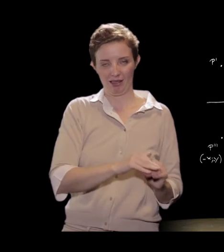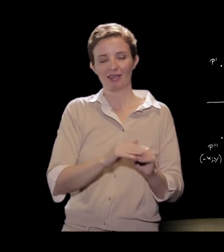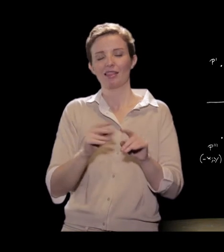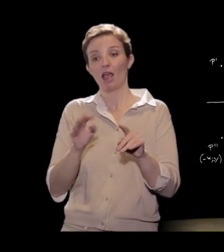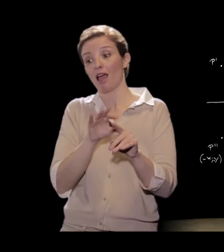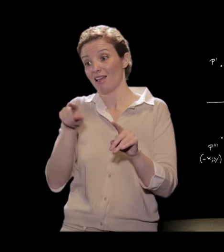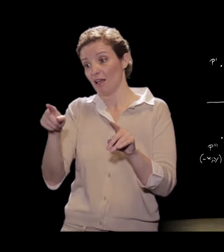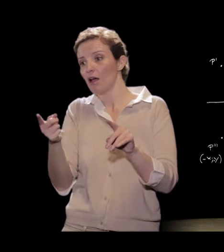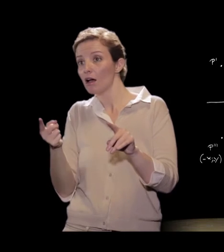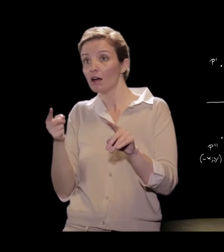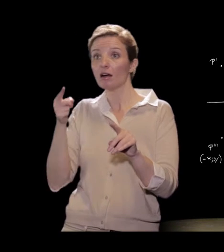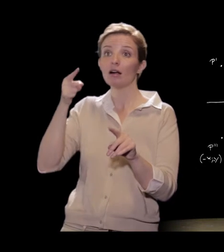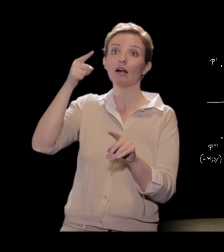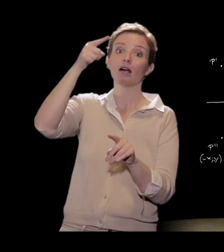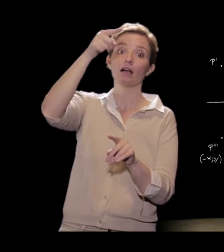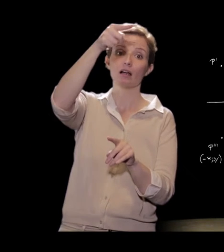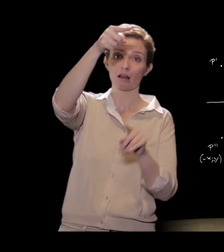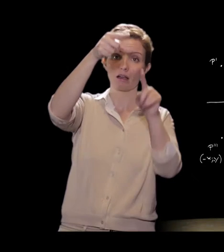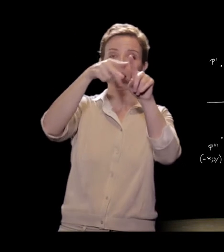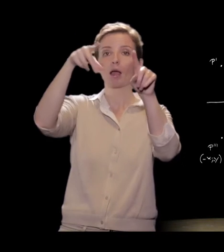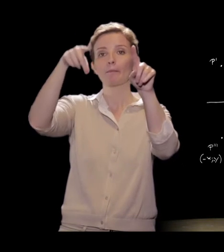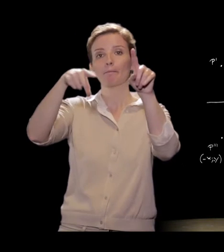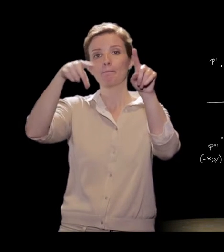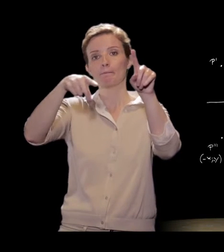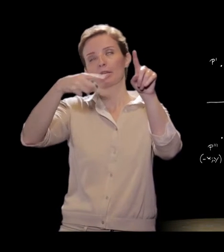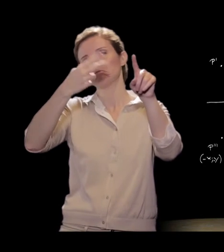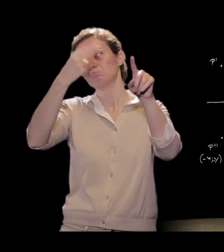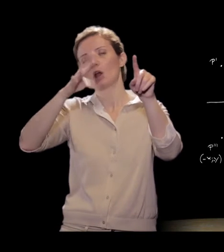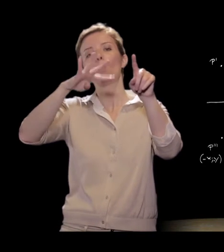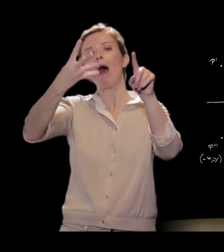Da queste parti si troverà il punto P⁴